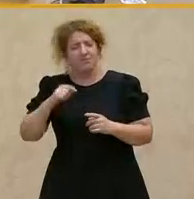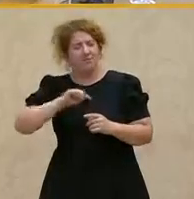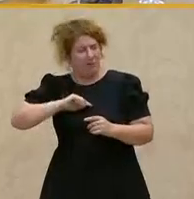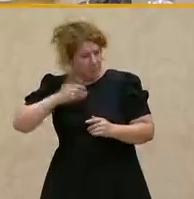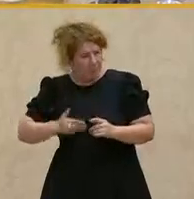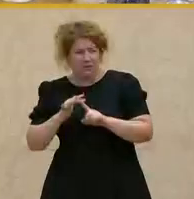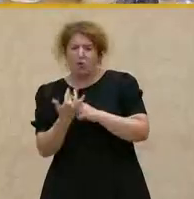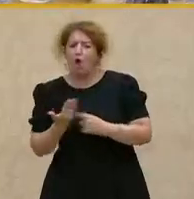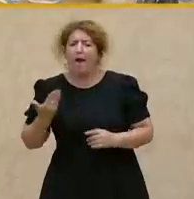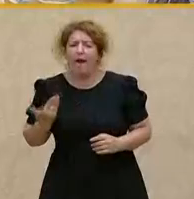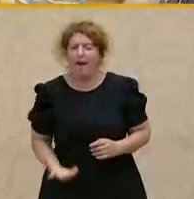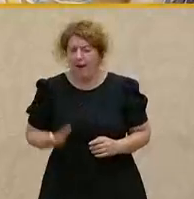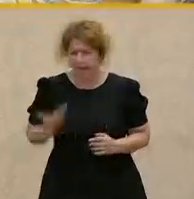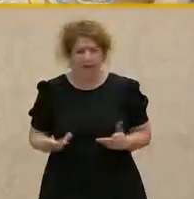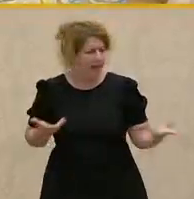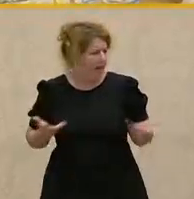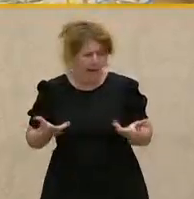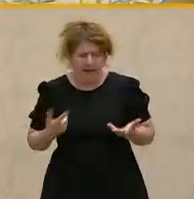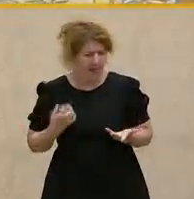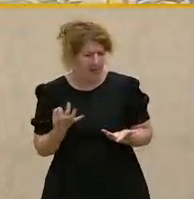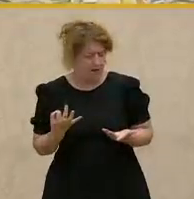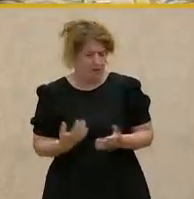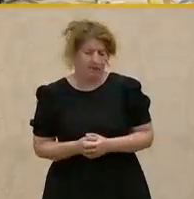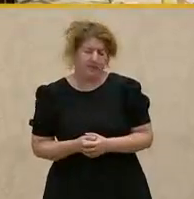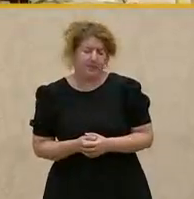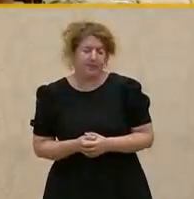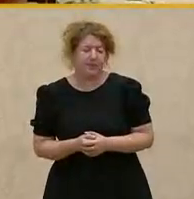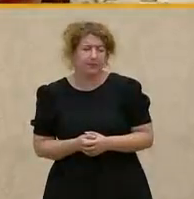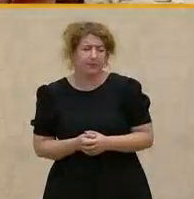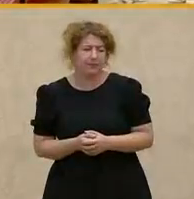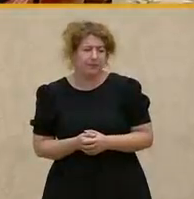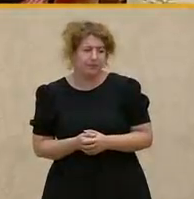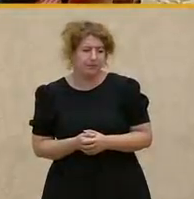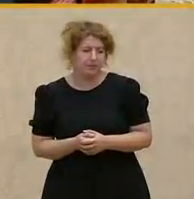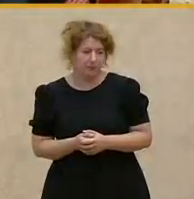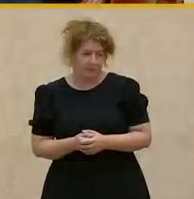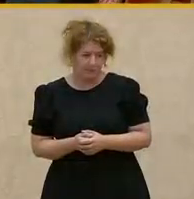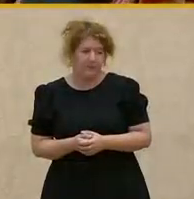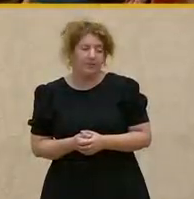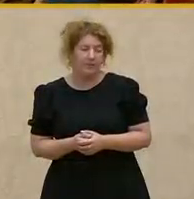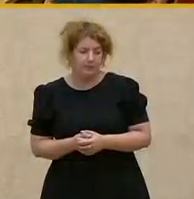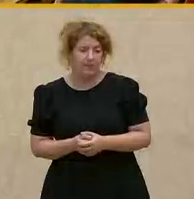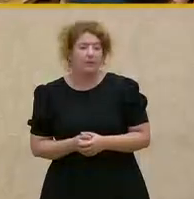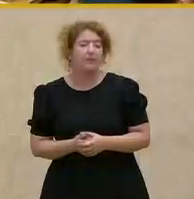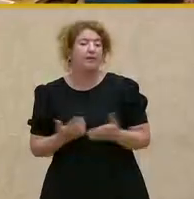situación y la necesidad de acciones inmediatas. También agradezco a los asistentes más caseros,